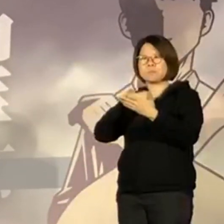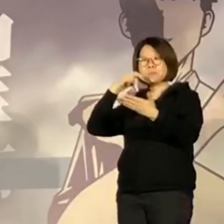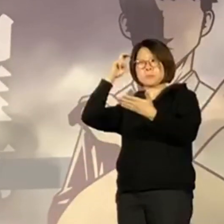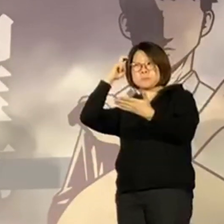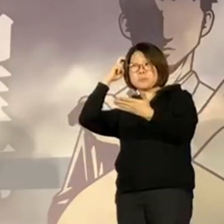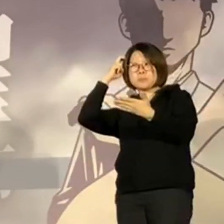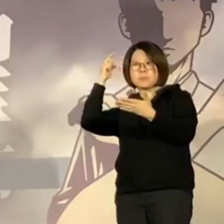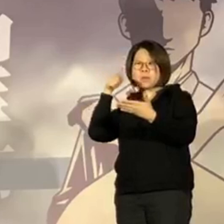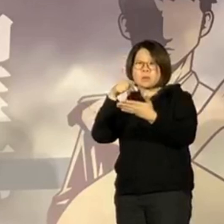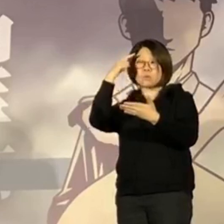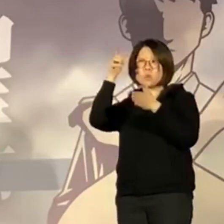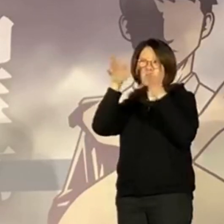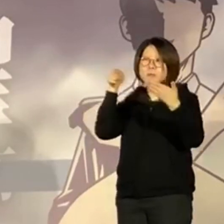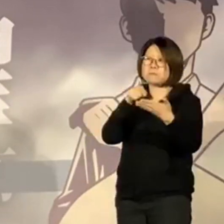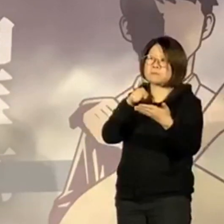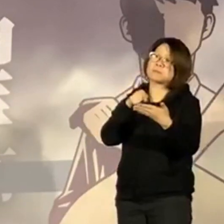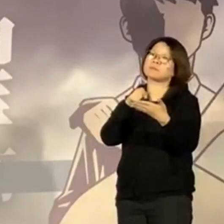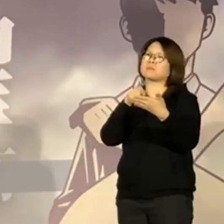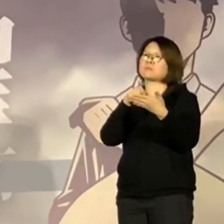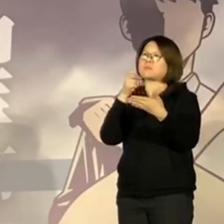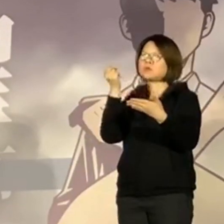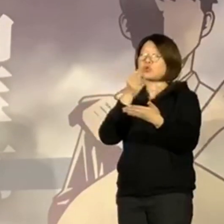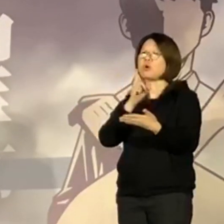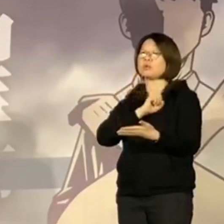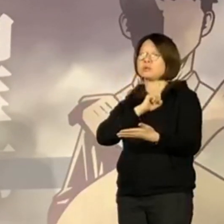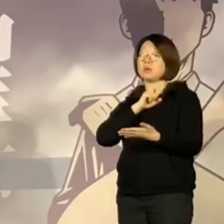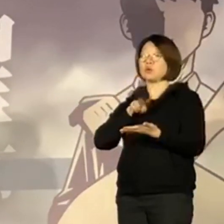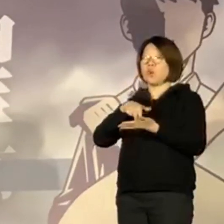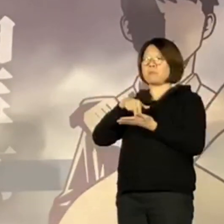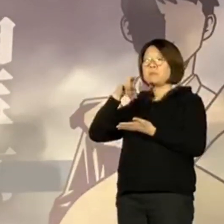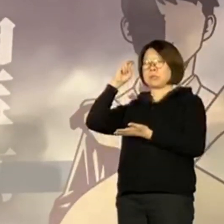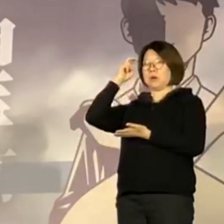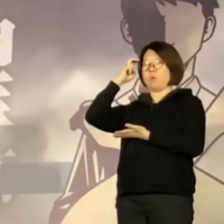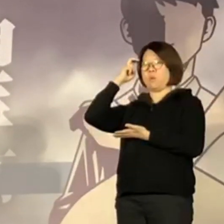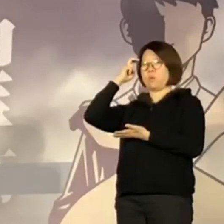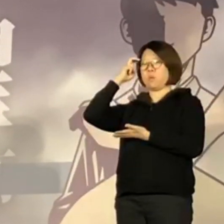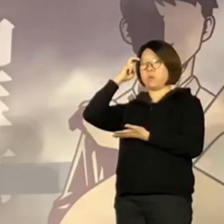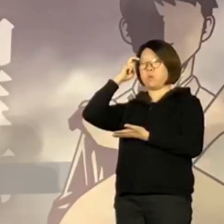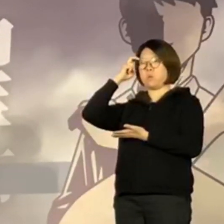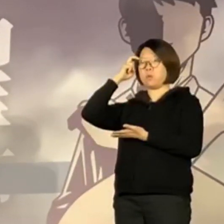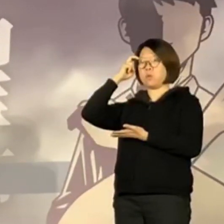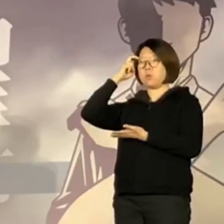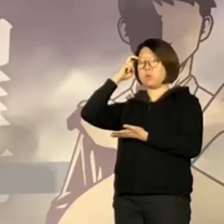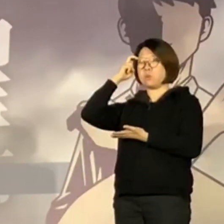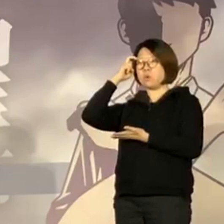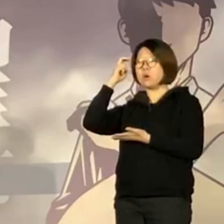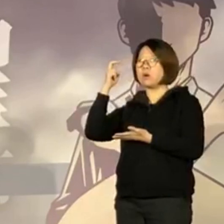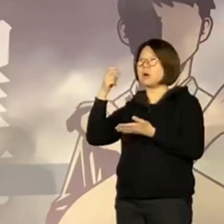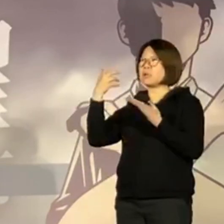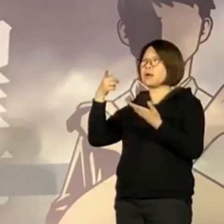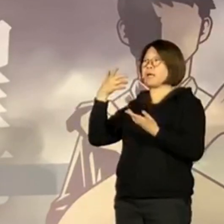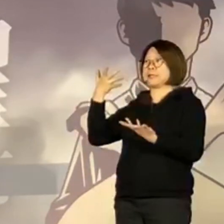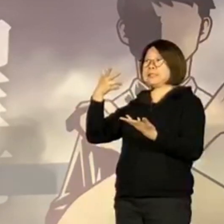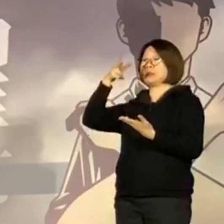獨立思考 這四個字現在政府是一個避忌 一個忌諱 我們在政府所有文件完全都看不到獨立思考